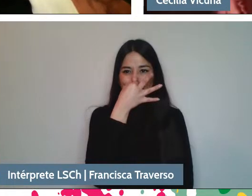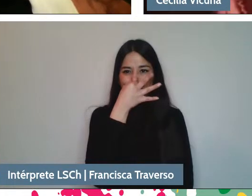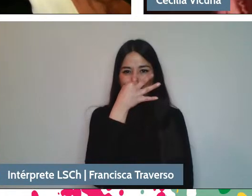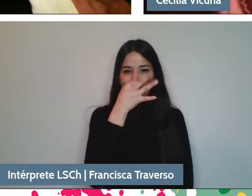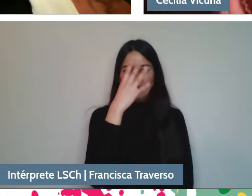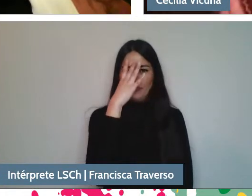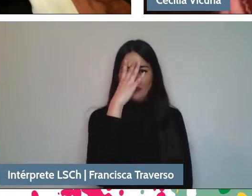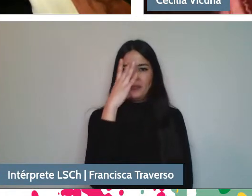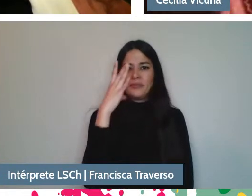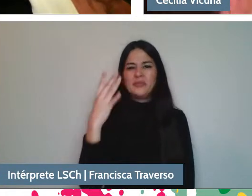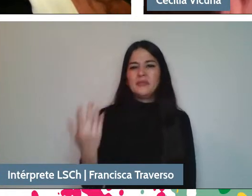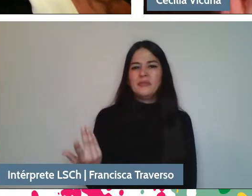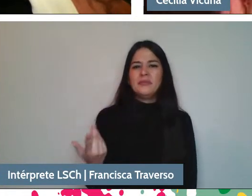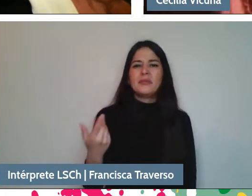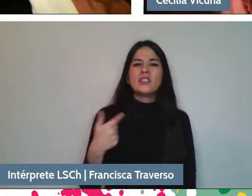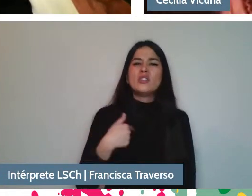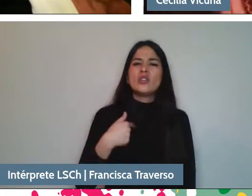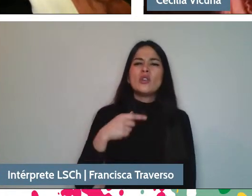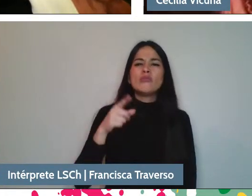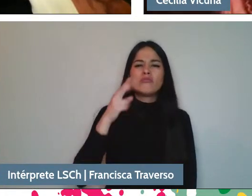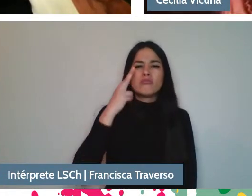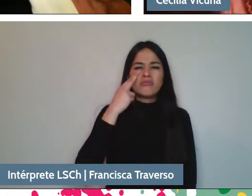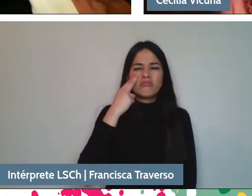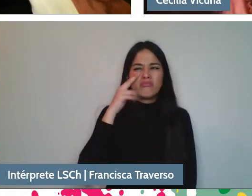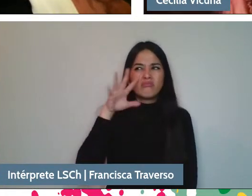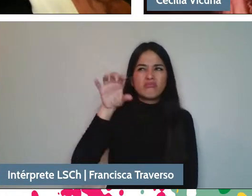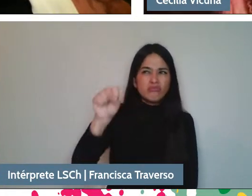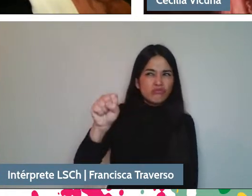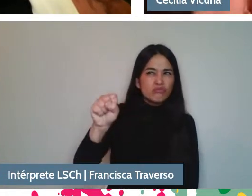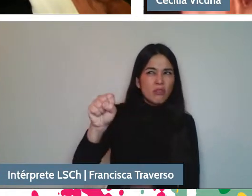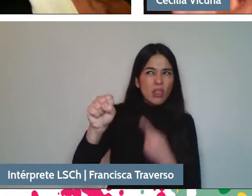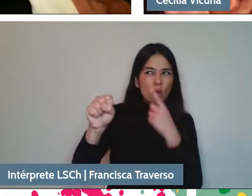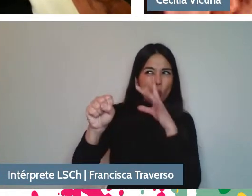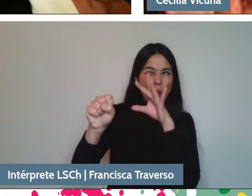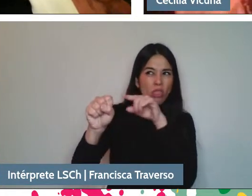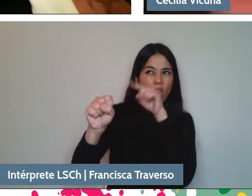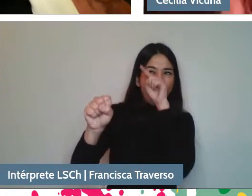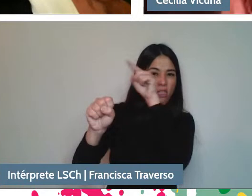Entonces, yo reconocí el contraste entre lo que eramos nosotros.